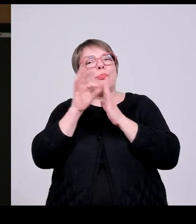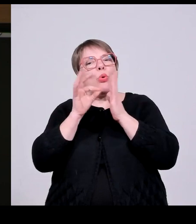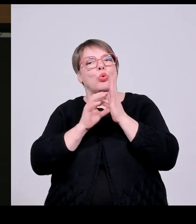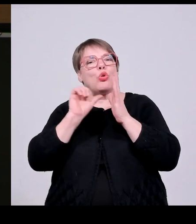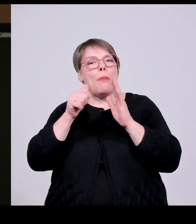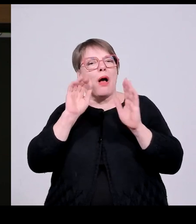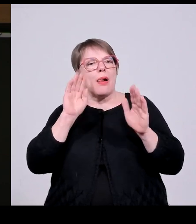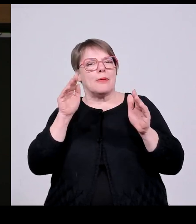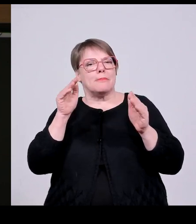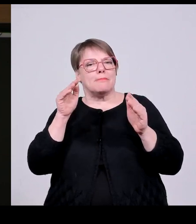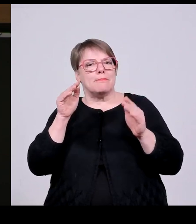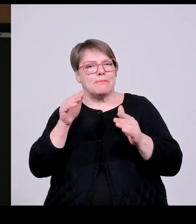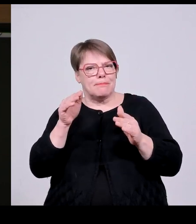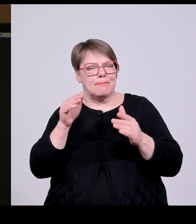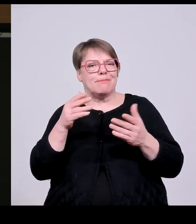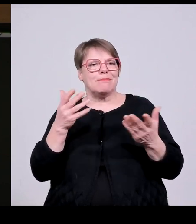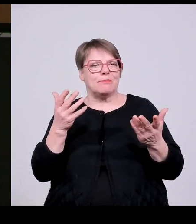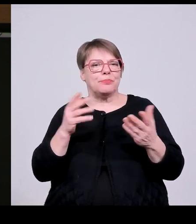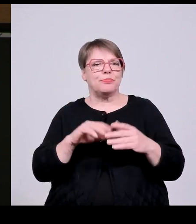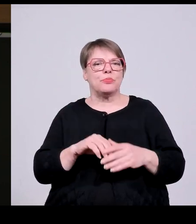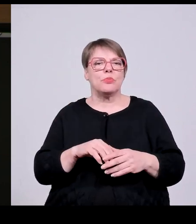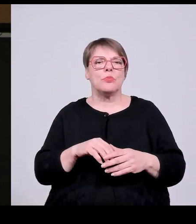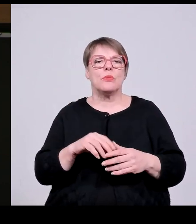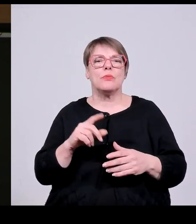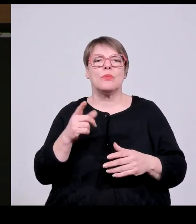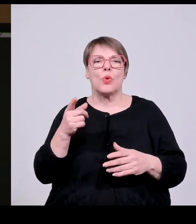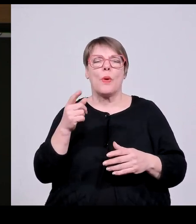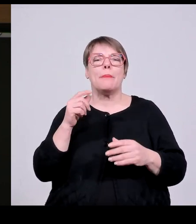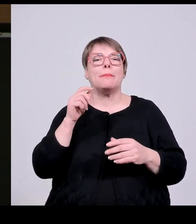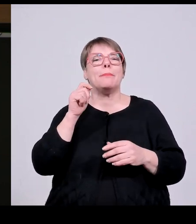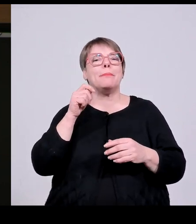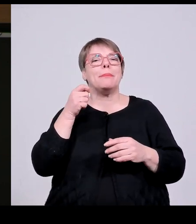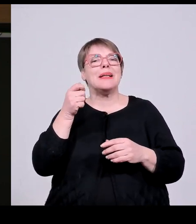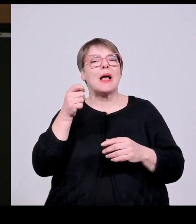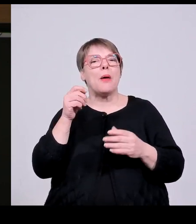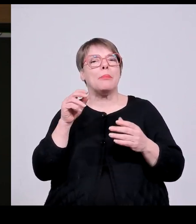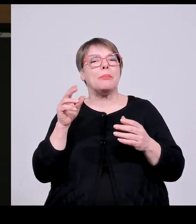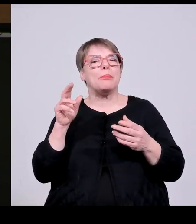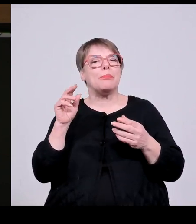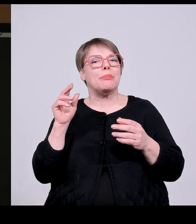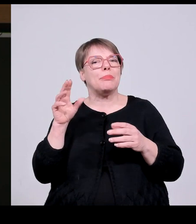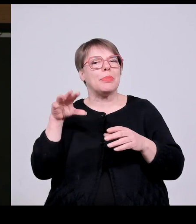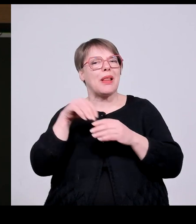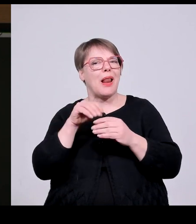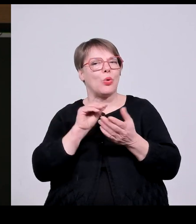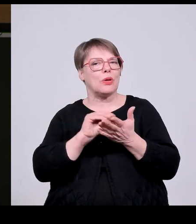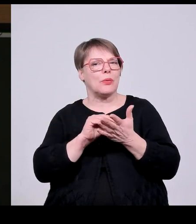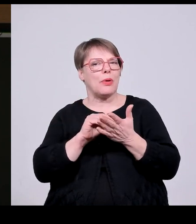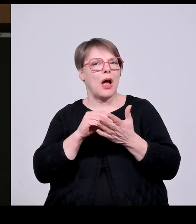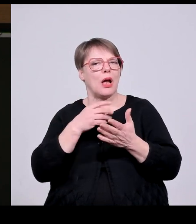sozialdemokratisches Thema ist das berühmte Giessener Modell der Mieter Räte, dass die Linke ja gerne als